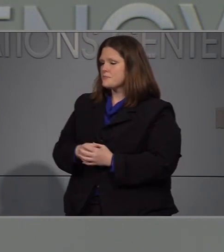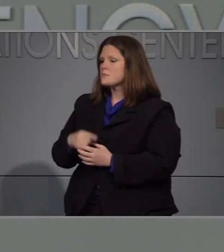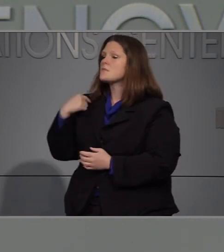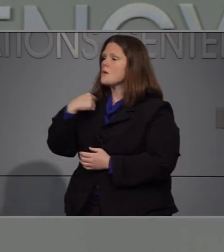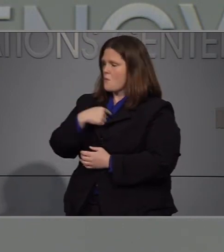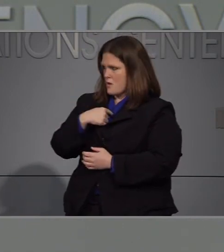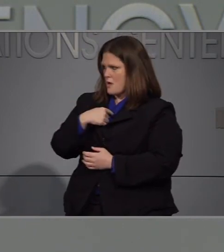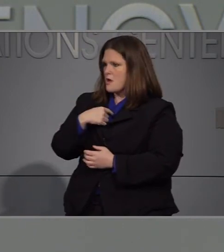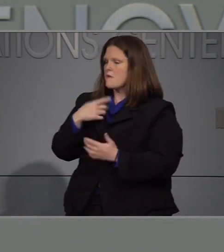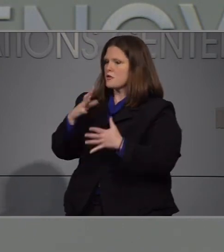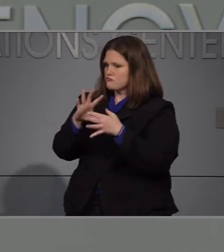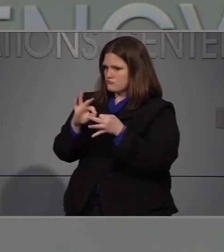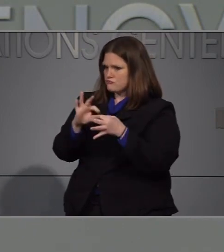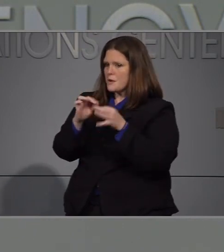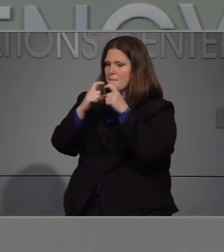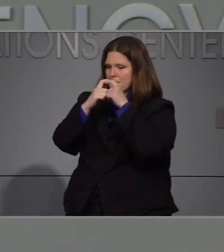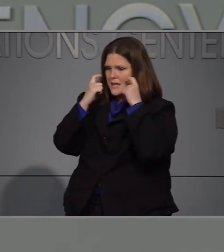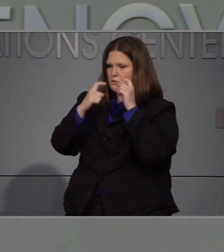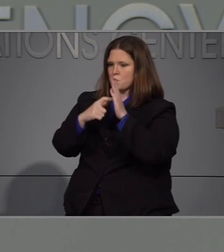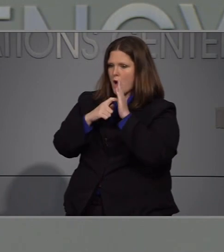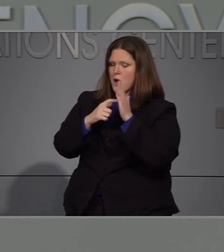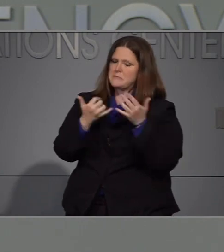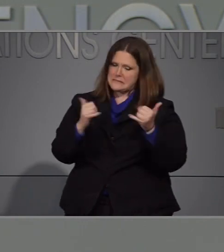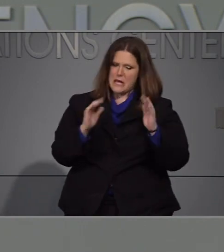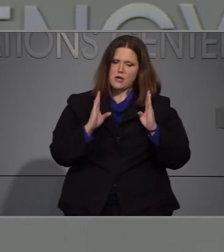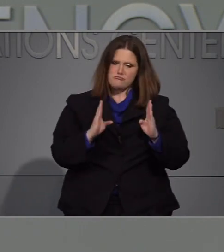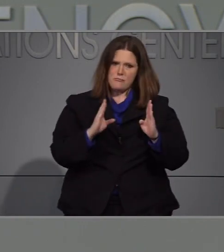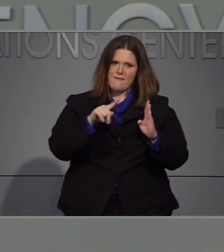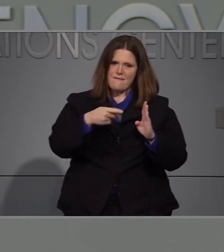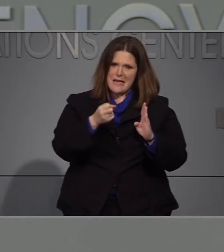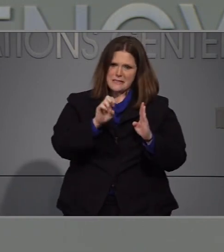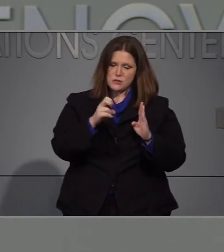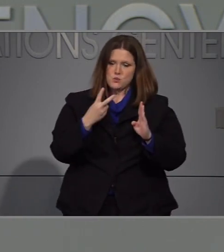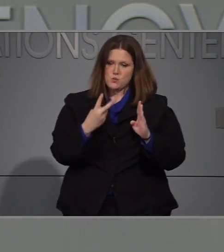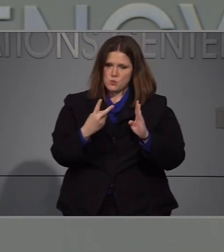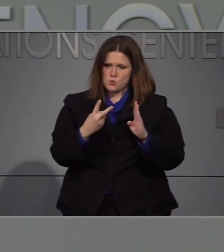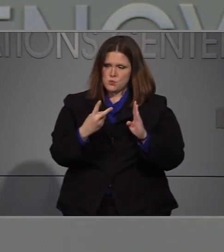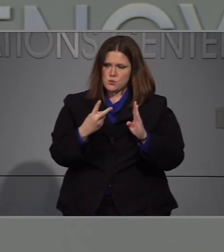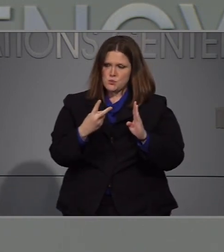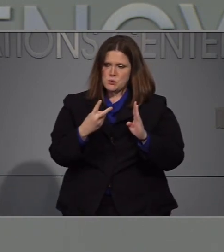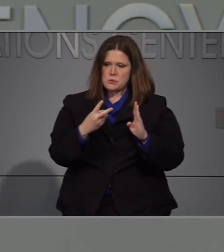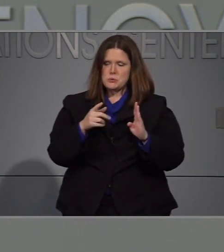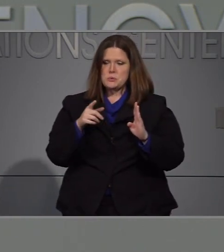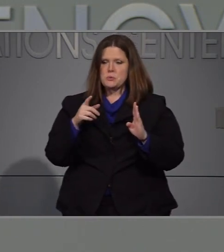Y no tenemos ya implementado, pero no no es un requerimiento está nerviosa.